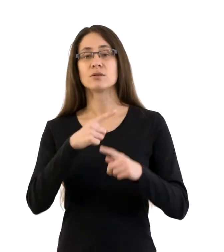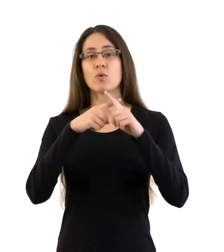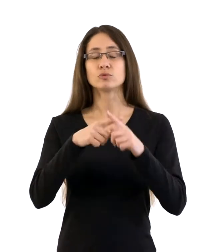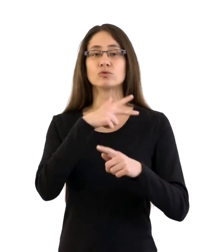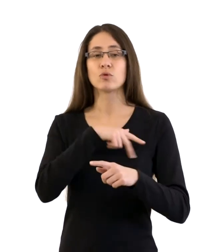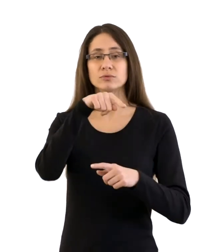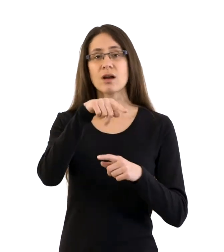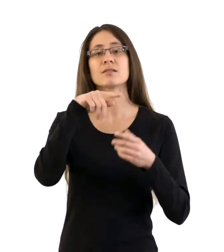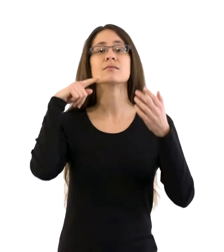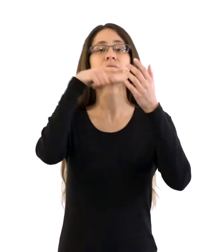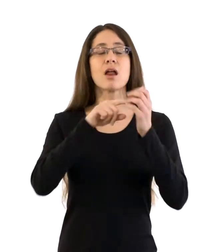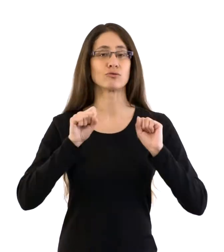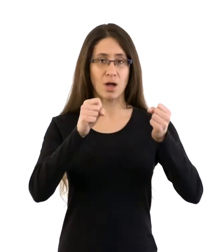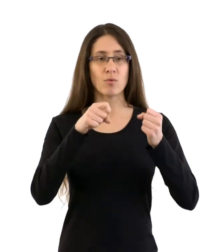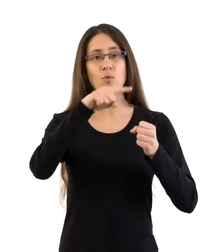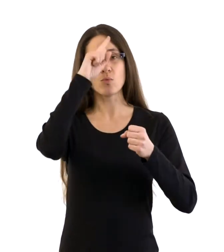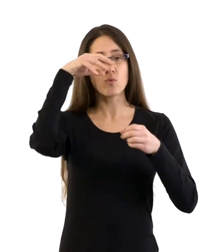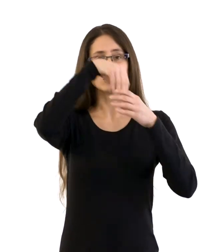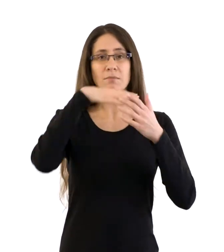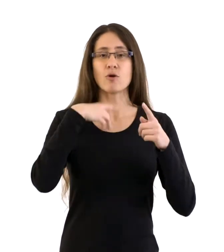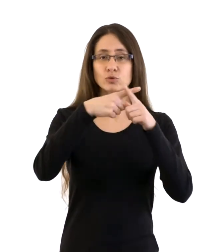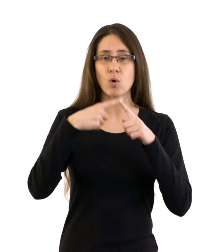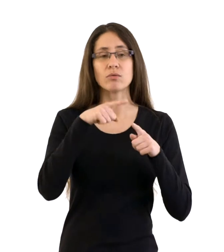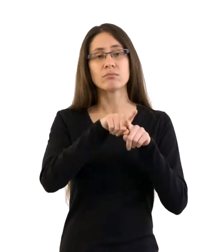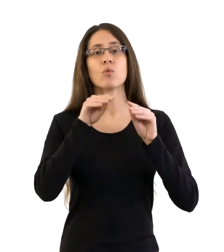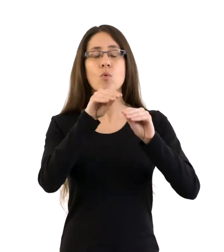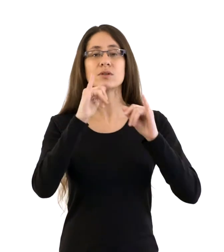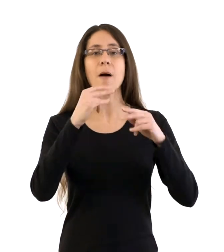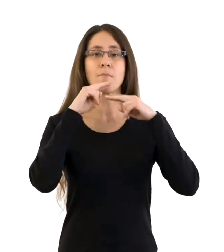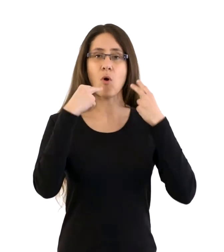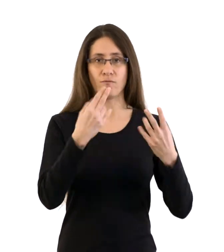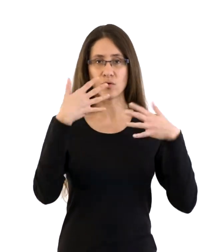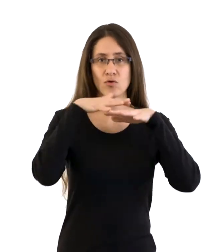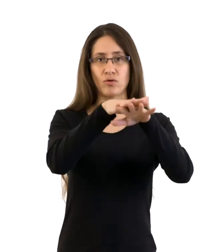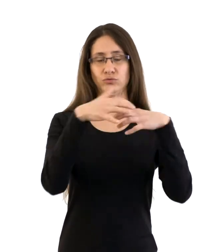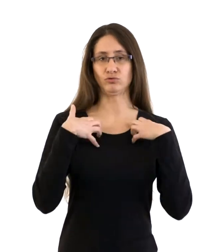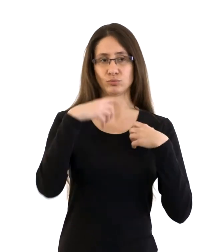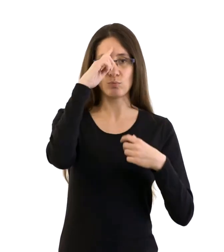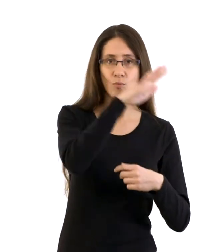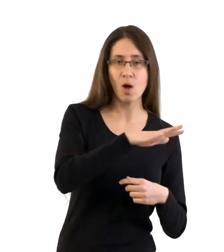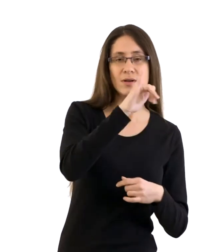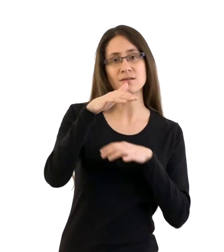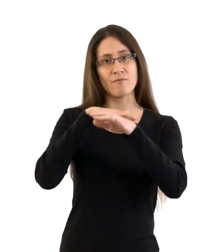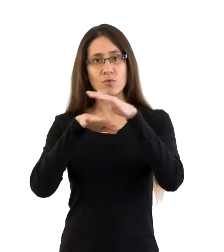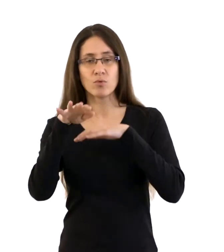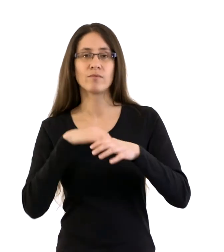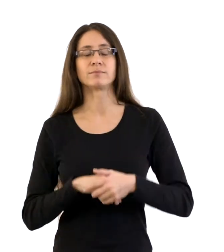Spółdzielnia socjalna działa na rzecz społecznej i zawodowej reintegracji jej członków.